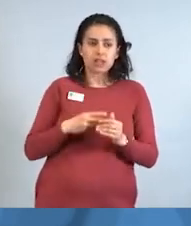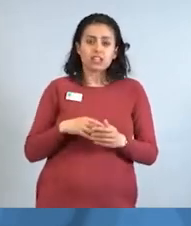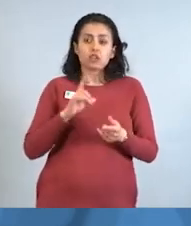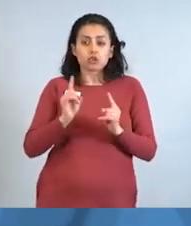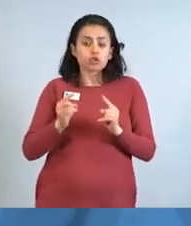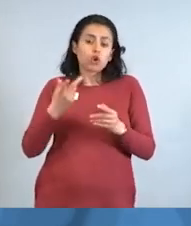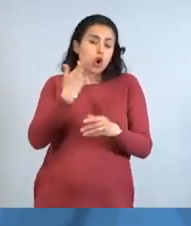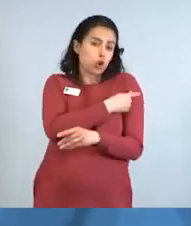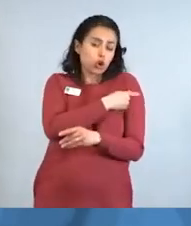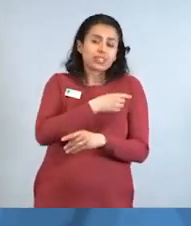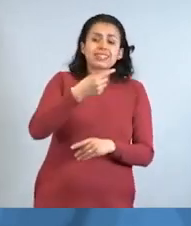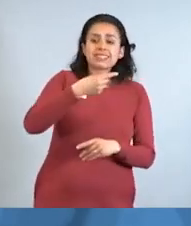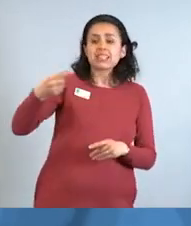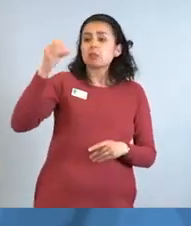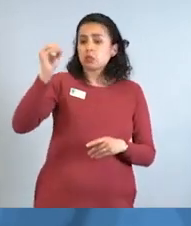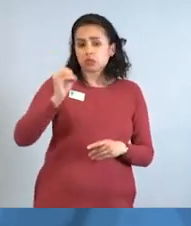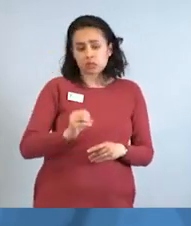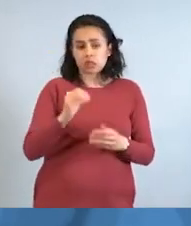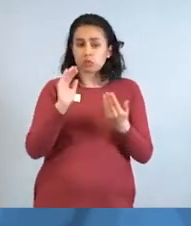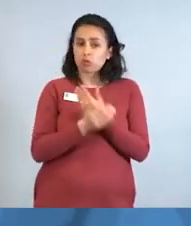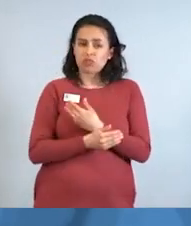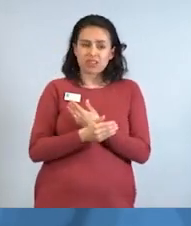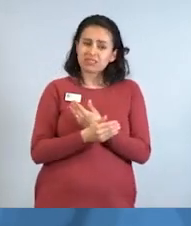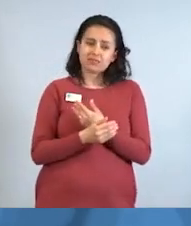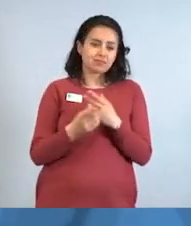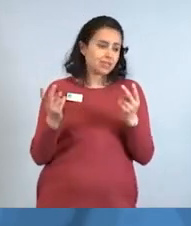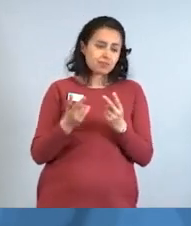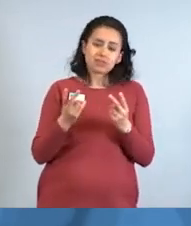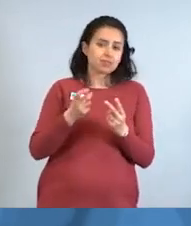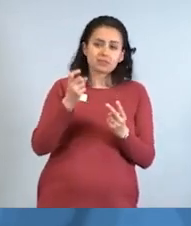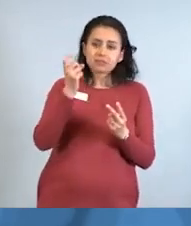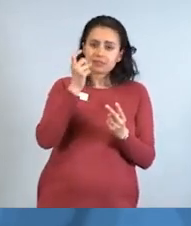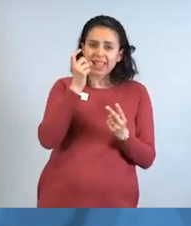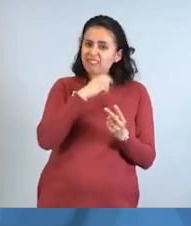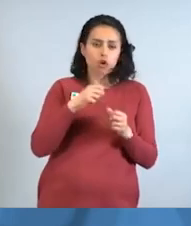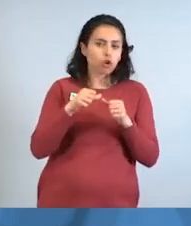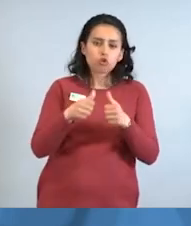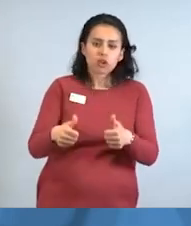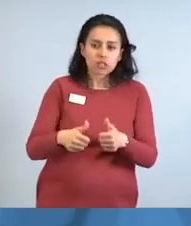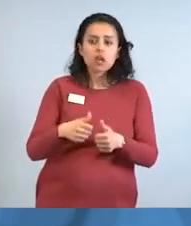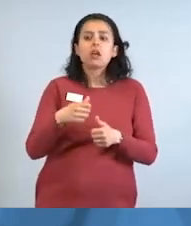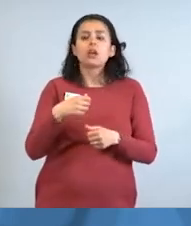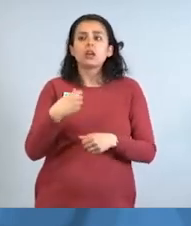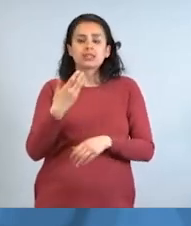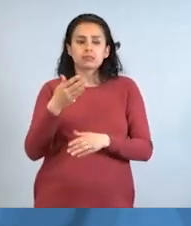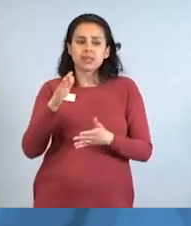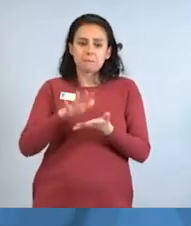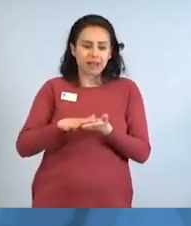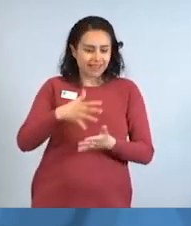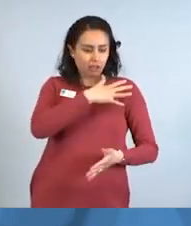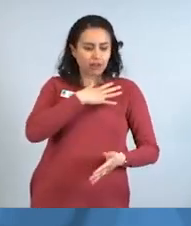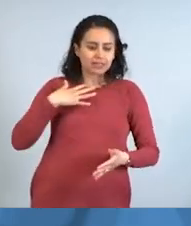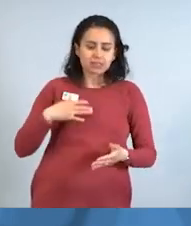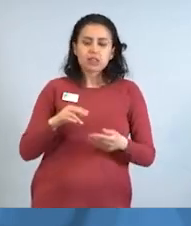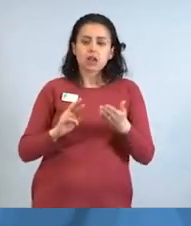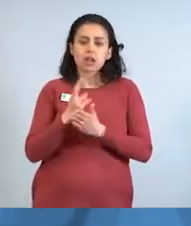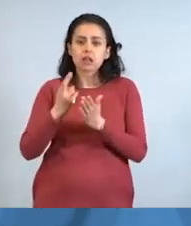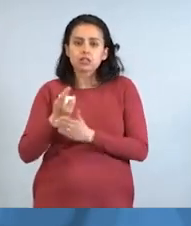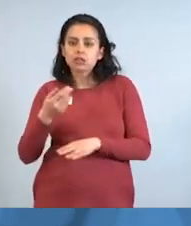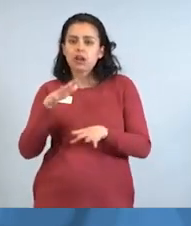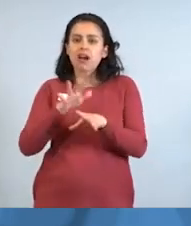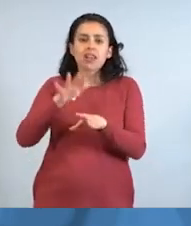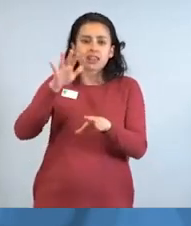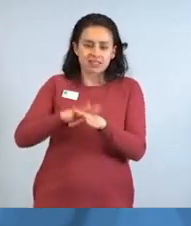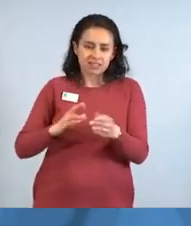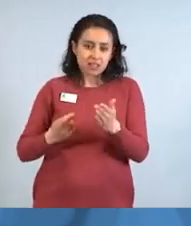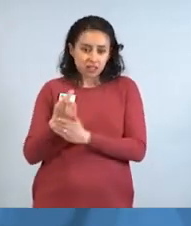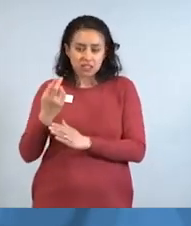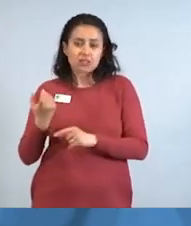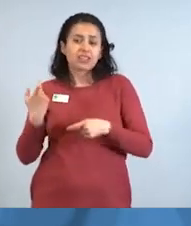Kuten näytin, näihin liittyy aina kuumereaktioita, paikallisia reaktioita, voi liittyä allergisia reaktioita, ja on vain hyväksyttävä, että näin on.